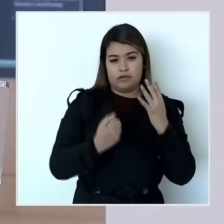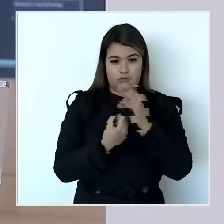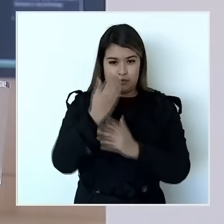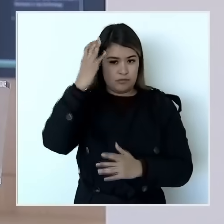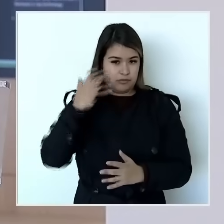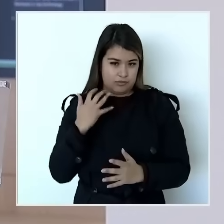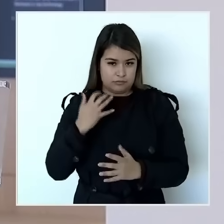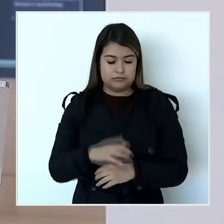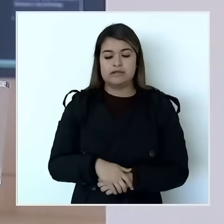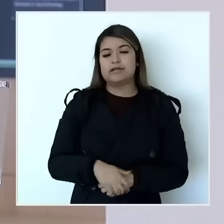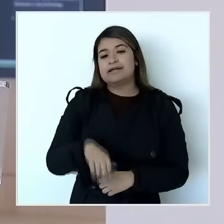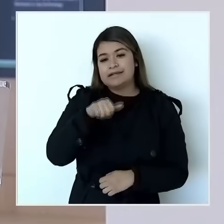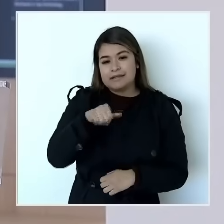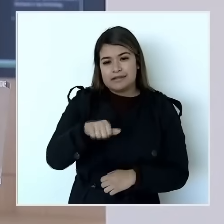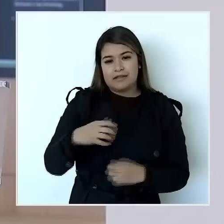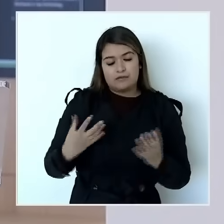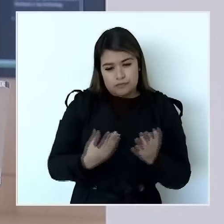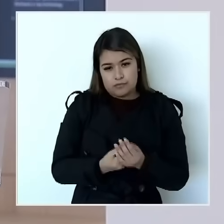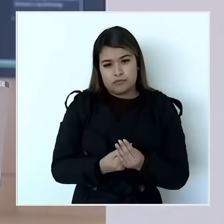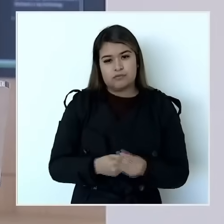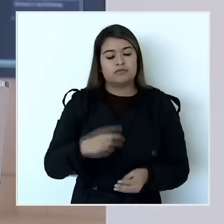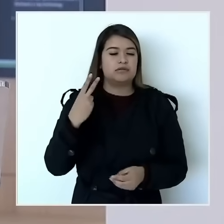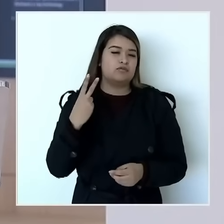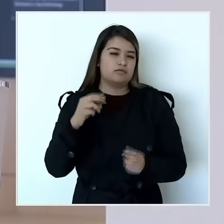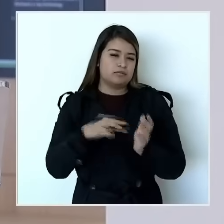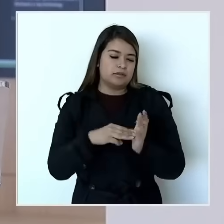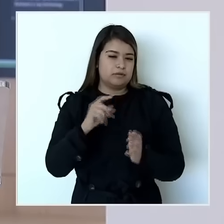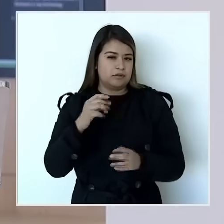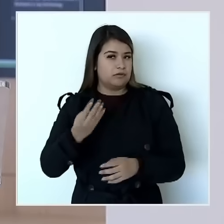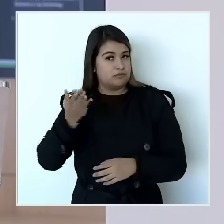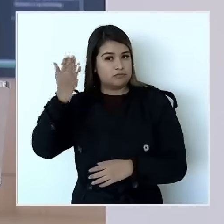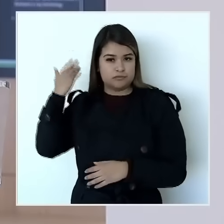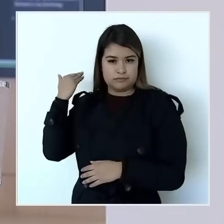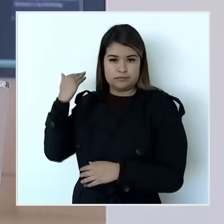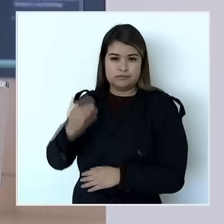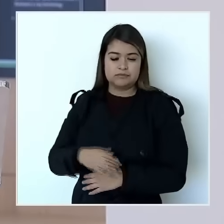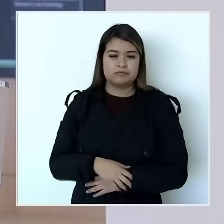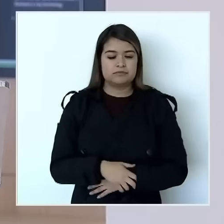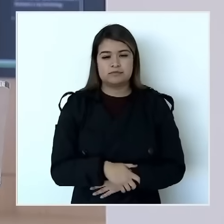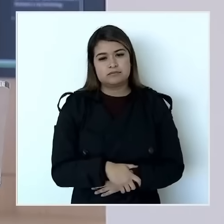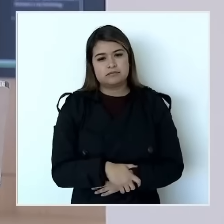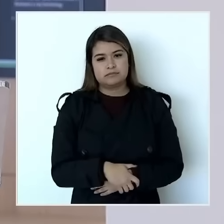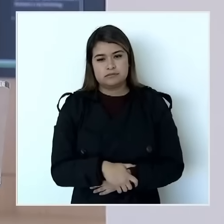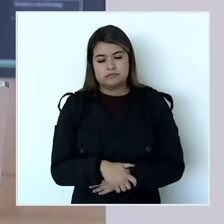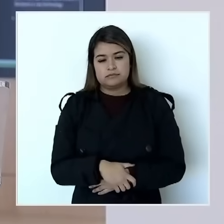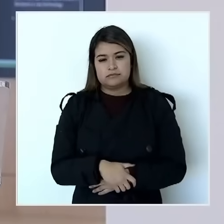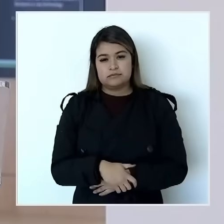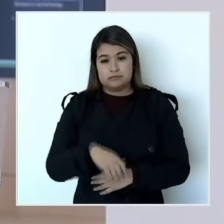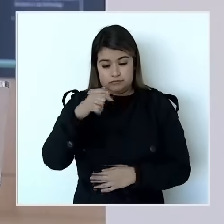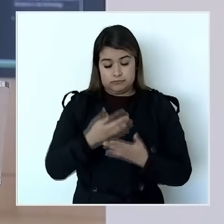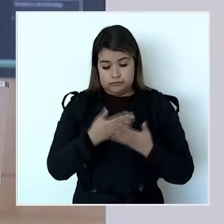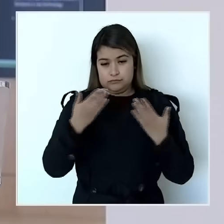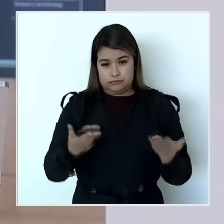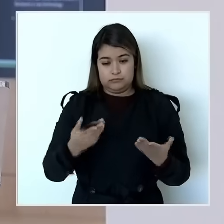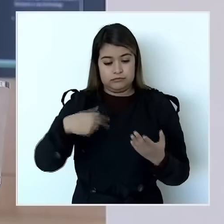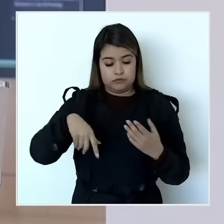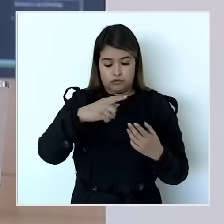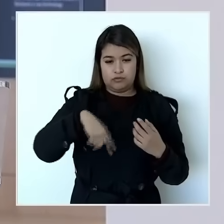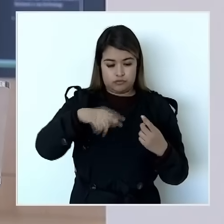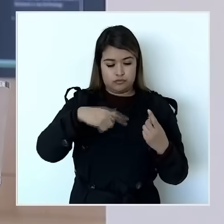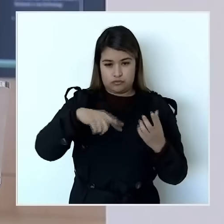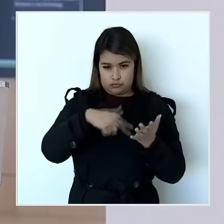esta entidad que concluyeron en 2024. En estas secciones aduaneras se cuenta con equipamiento